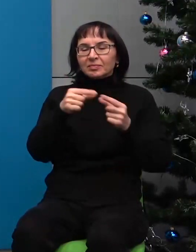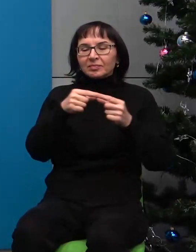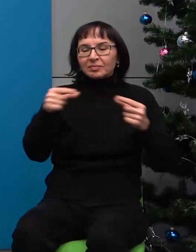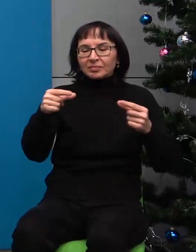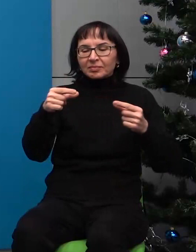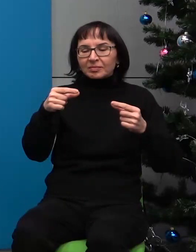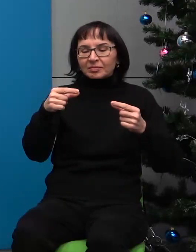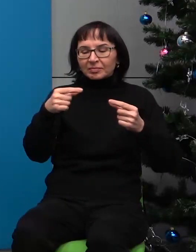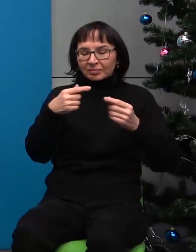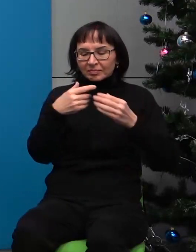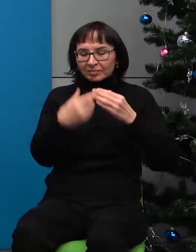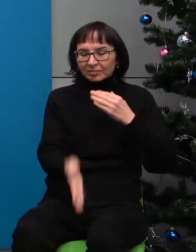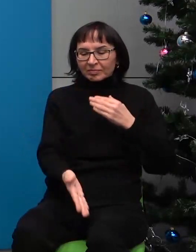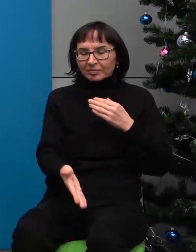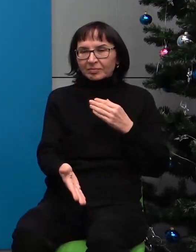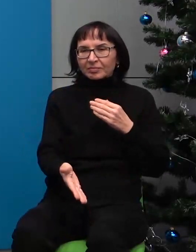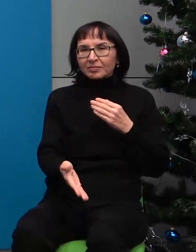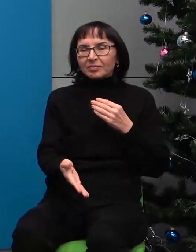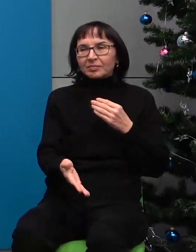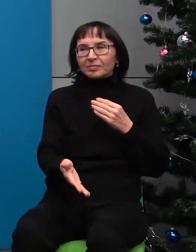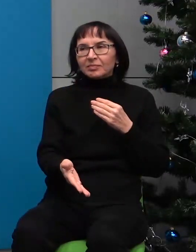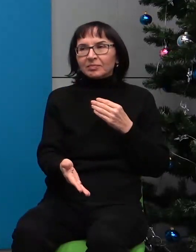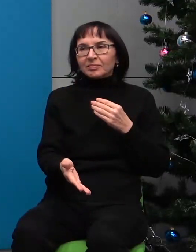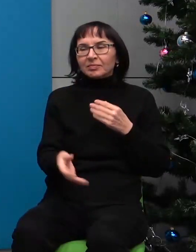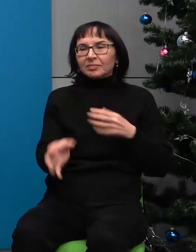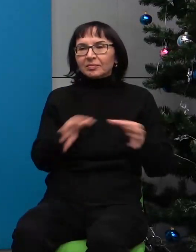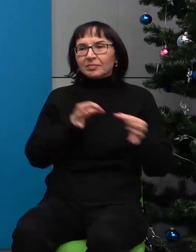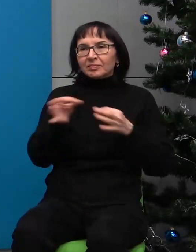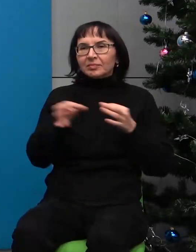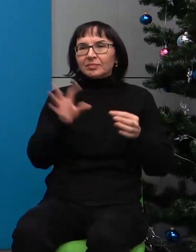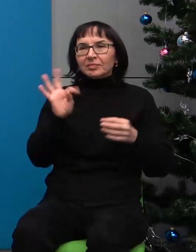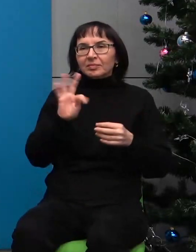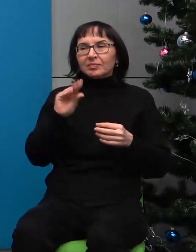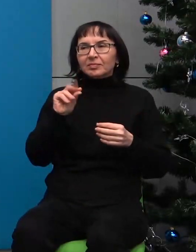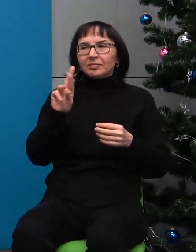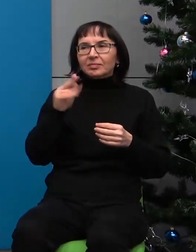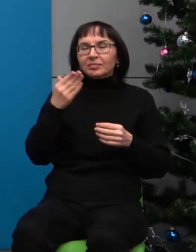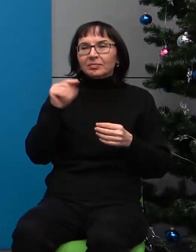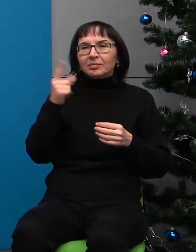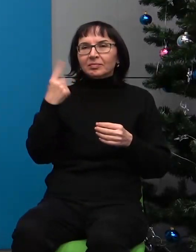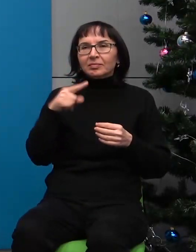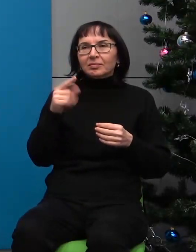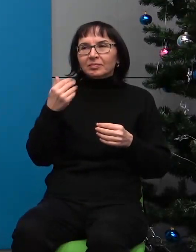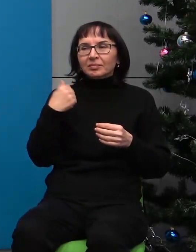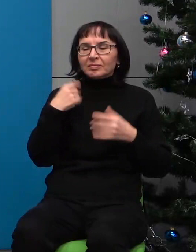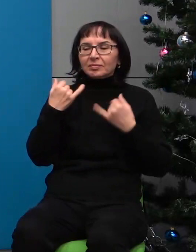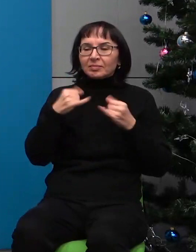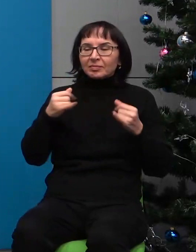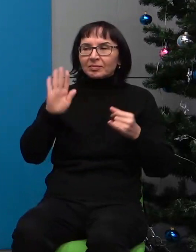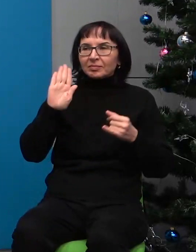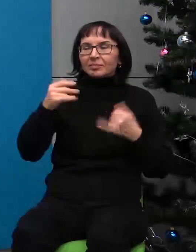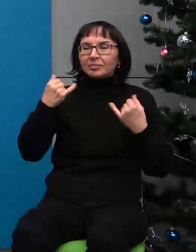Jest taka historia o Tyrmandzie, o tym, że on był kimś innym, że miał inne nazwisko albo inny paszport,